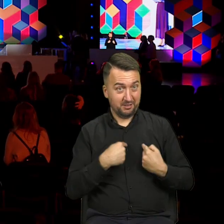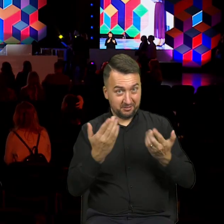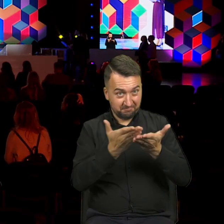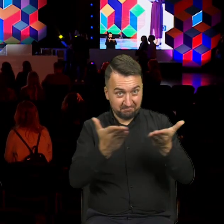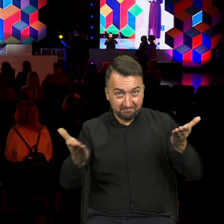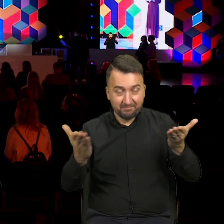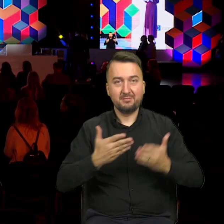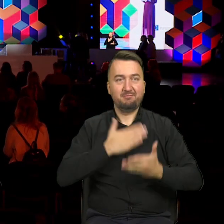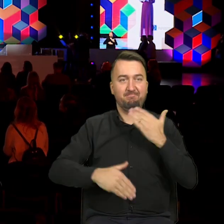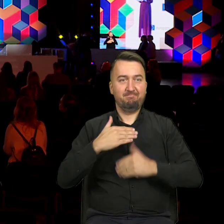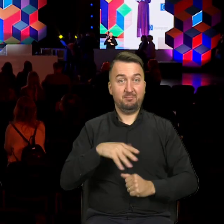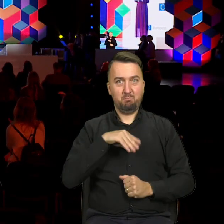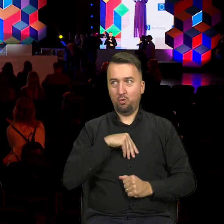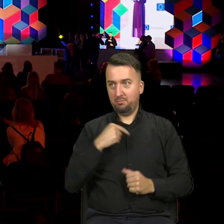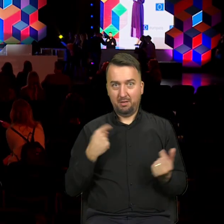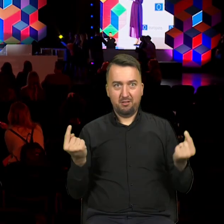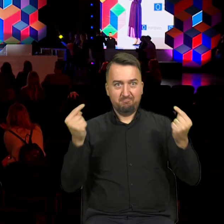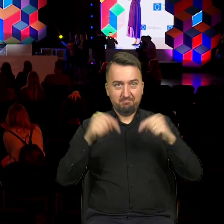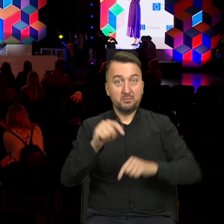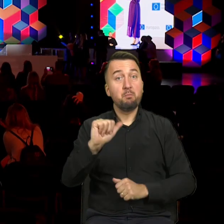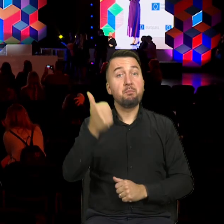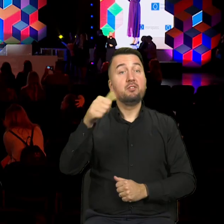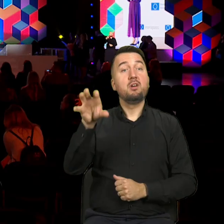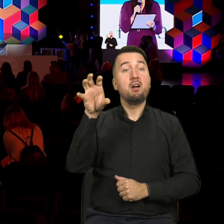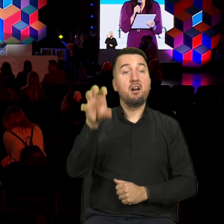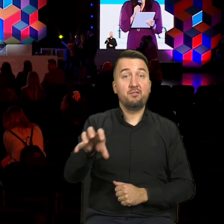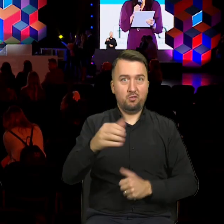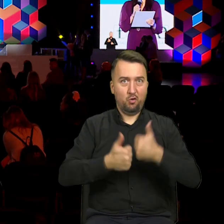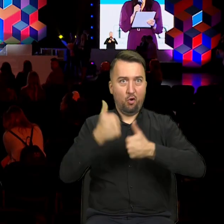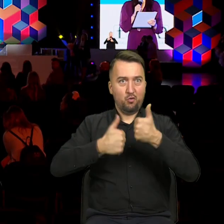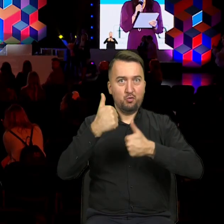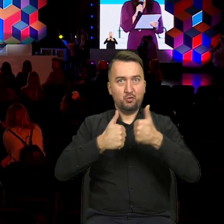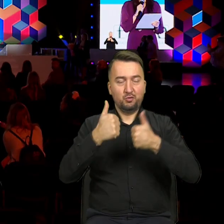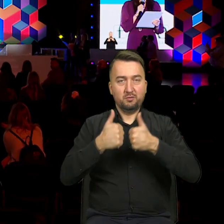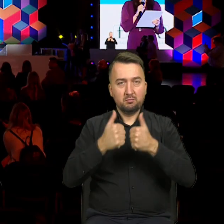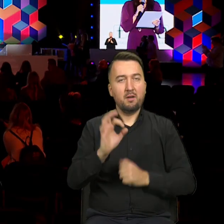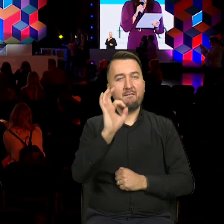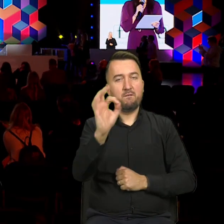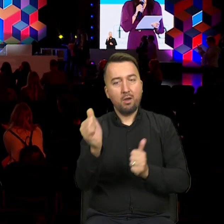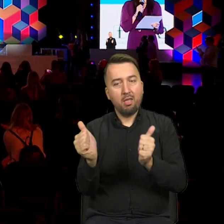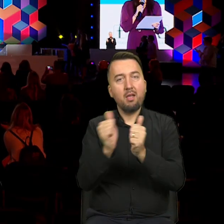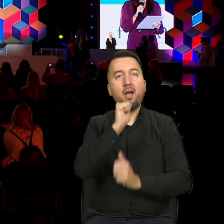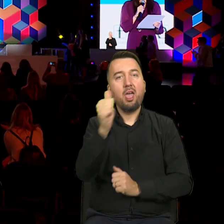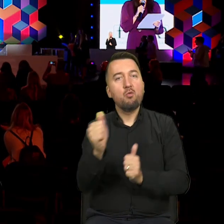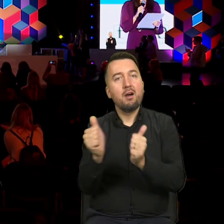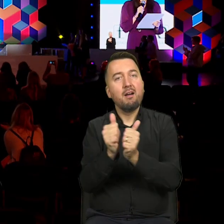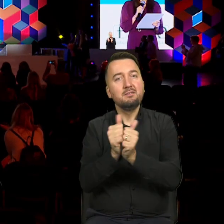zerknijcie proszę na nas tutaj, a właściwie za nami. Zobaczcie te logotypy. To jest tak na końcu gdzieś, to są rzeczy,